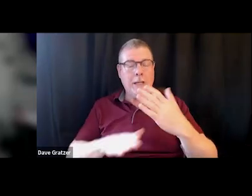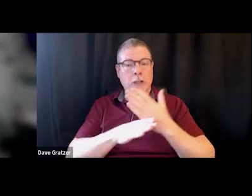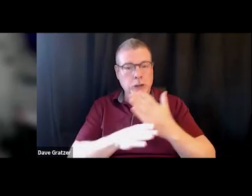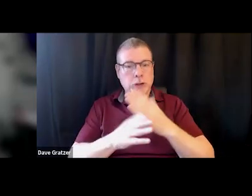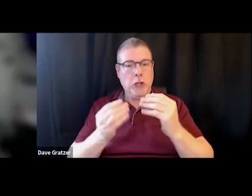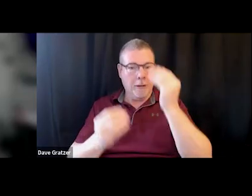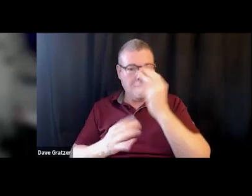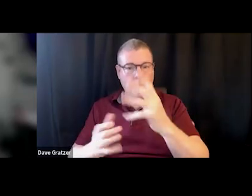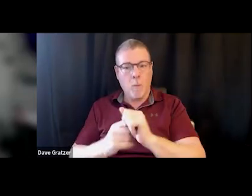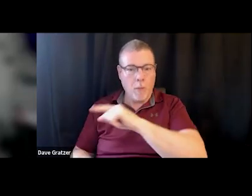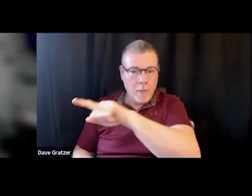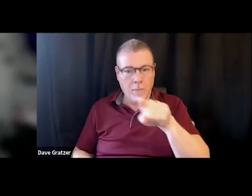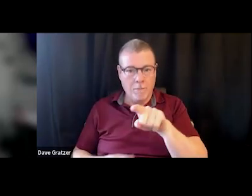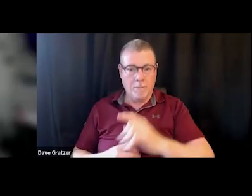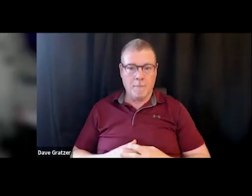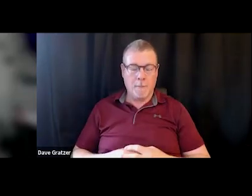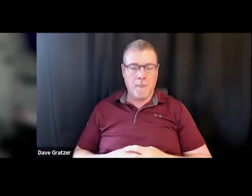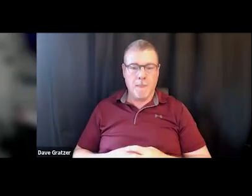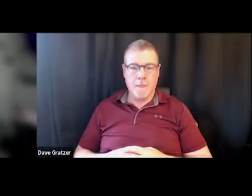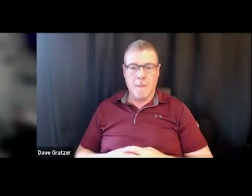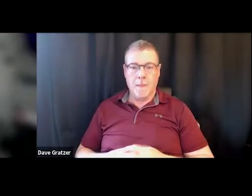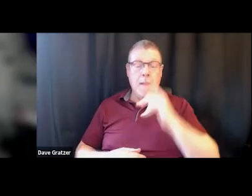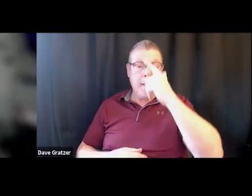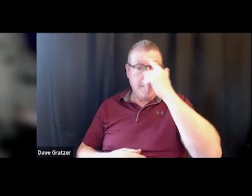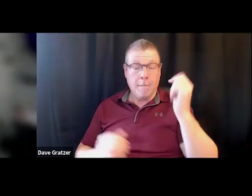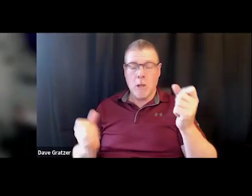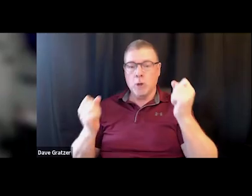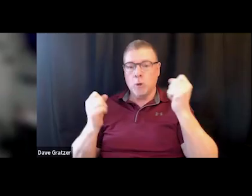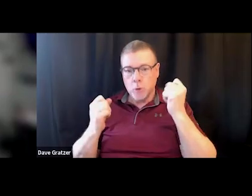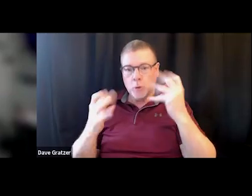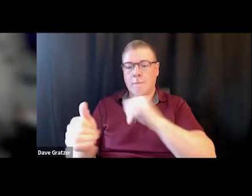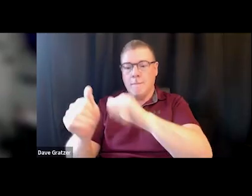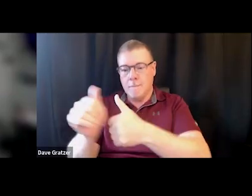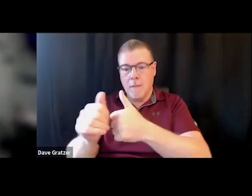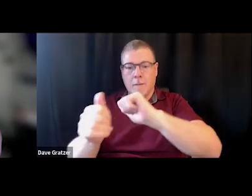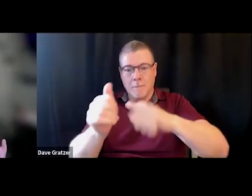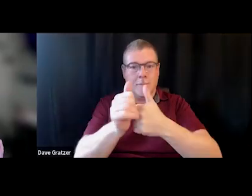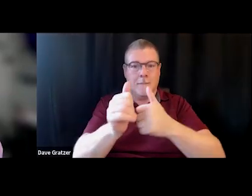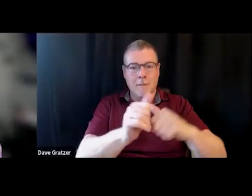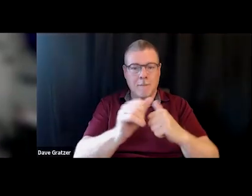con esos proveedores y redes de apoyo. Porque hay tantos respaldos y un equipo de tratamiento de apoyo